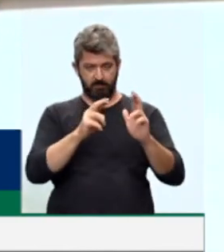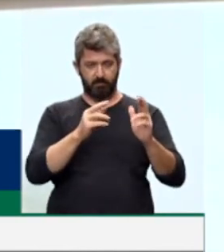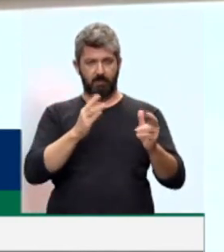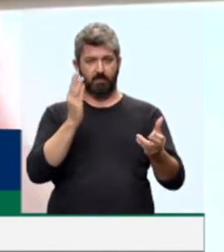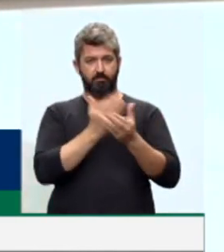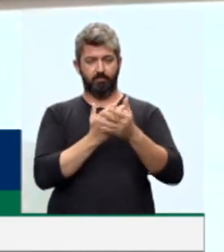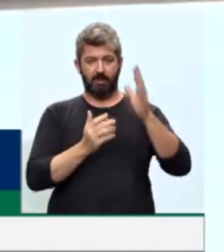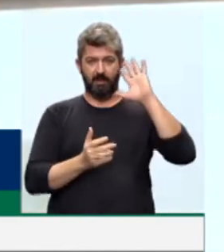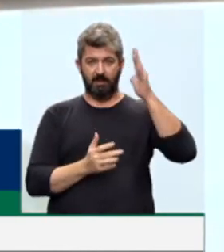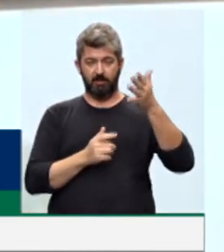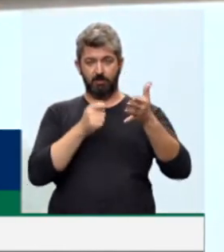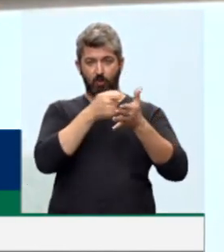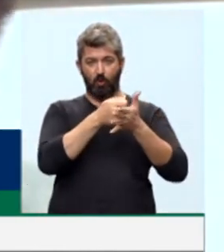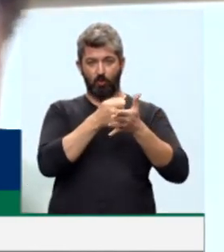15% NO AMAZONAS, ALIÁS AQUI